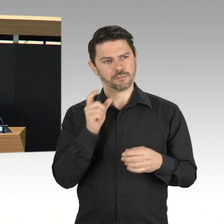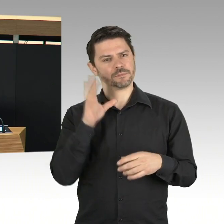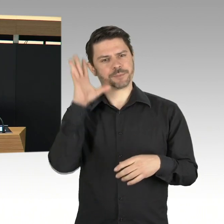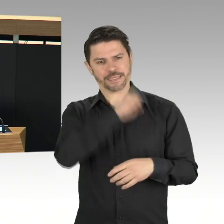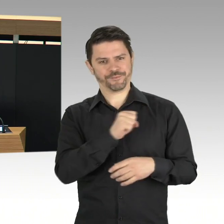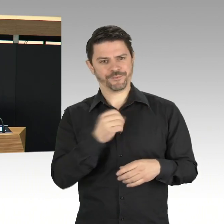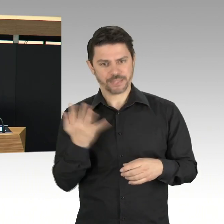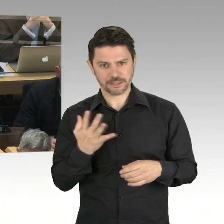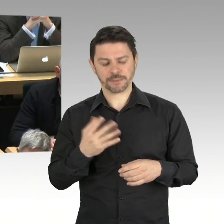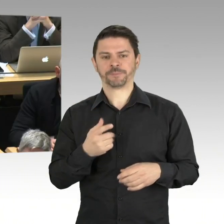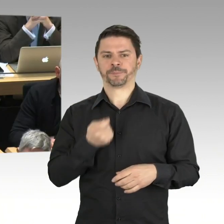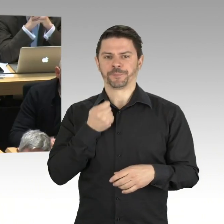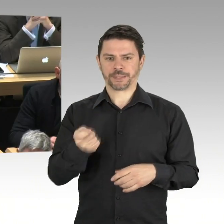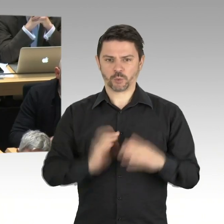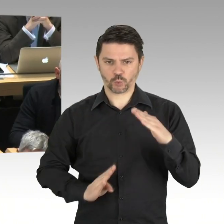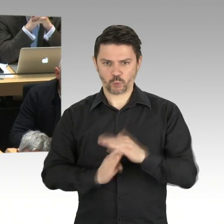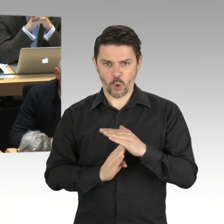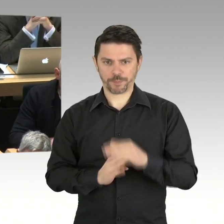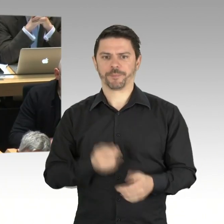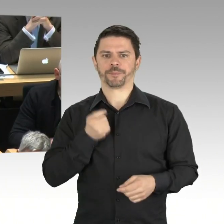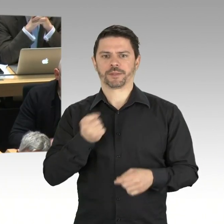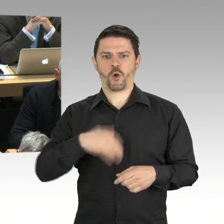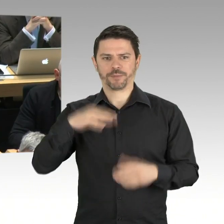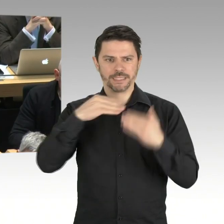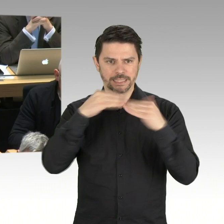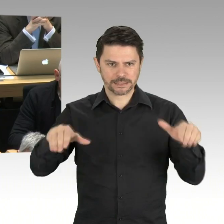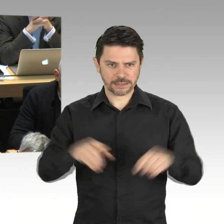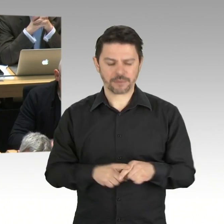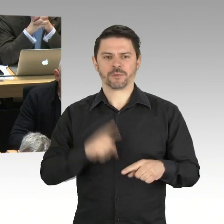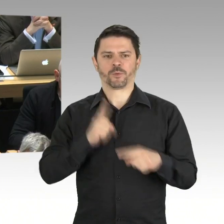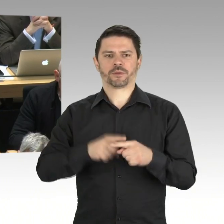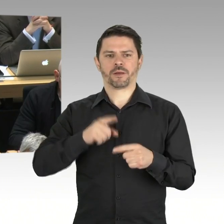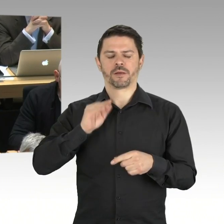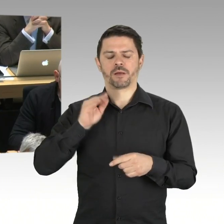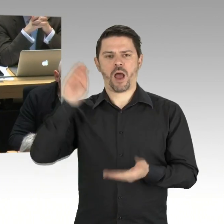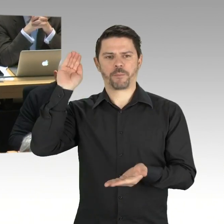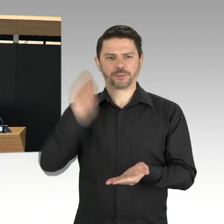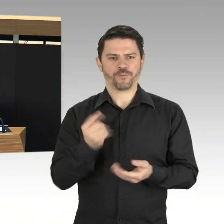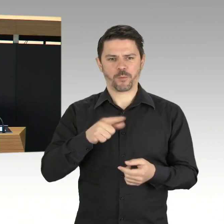Neubau ist dezidiert ausgenommen. Für diese fünf Jahre darf keine Nettokaltmiete